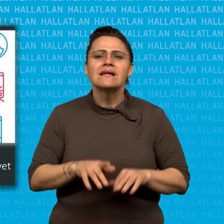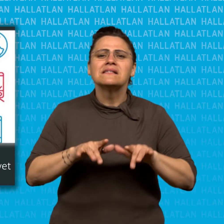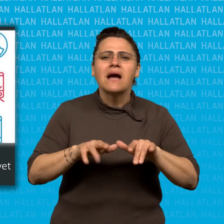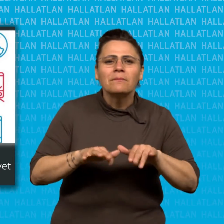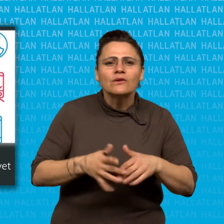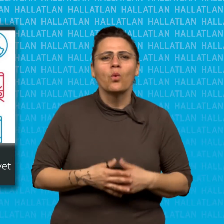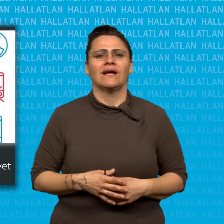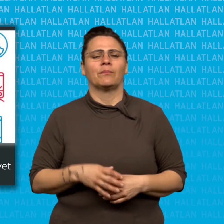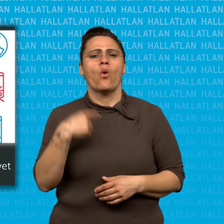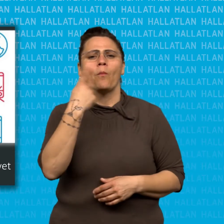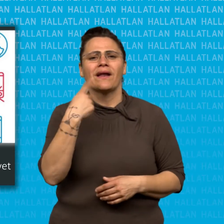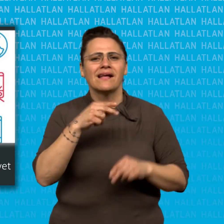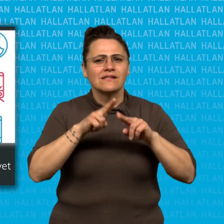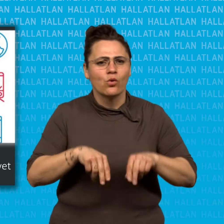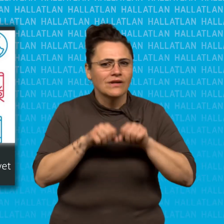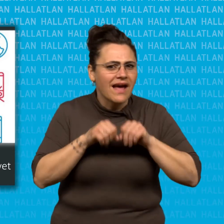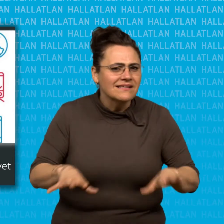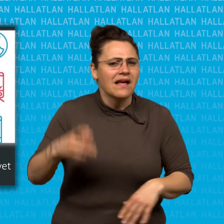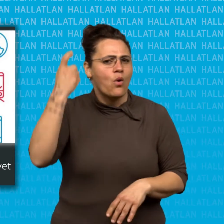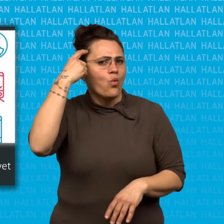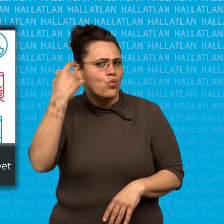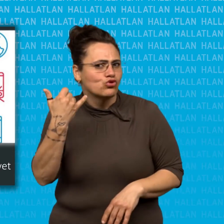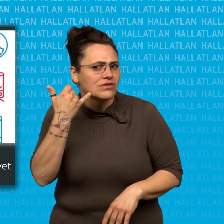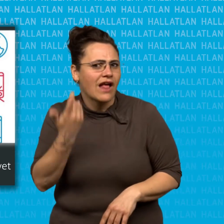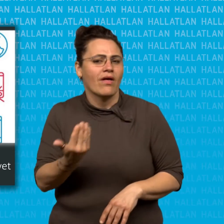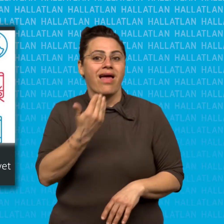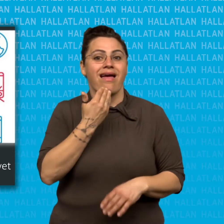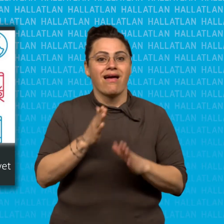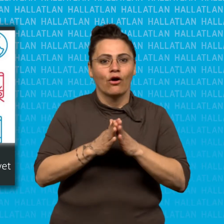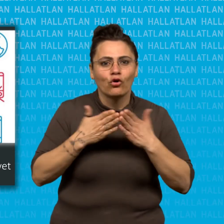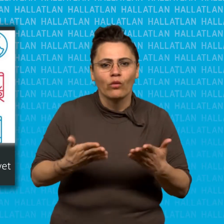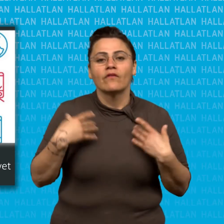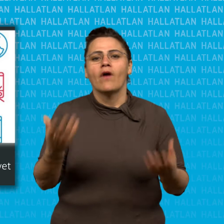Számítógépek, operációs rendszerek, okostelefonok és e-könyvek,